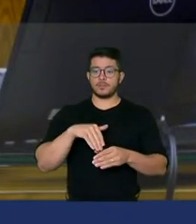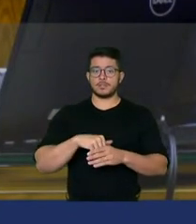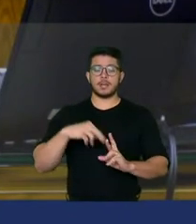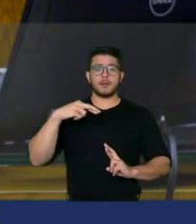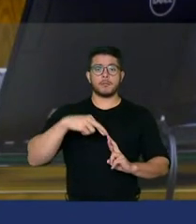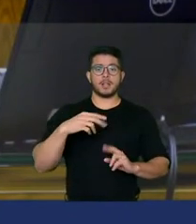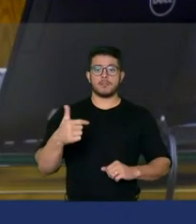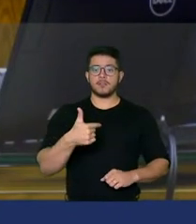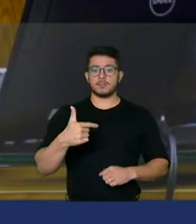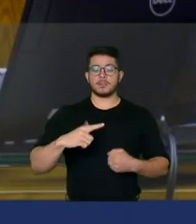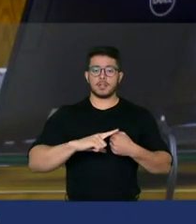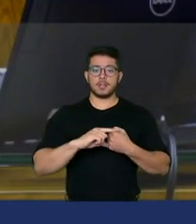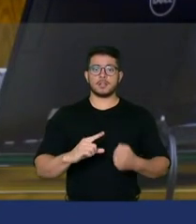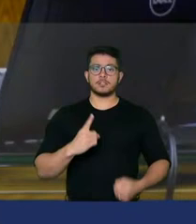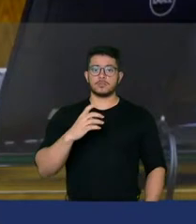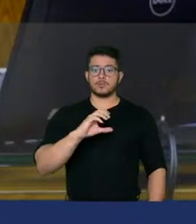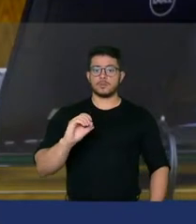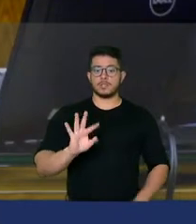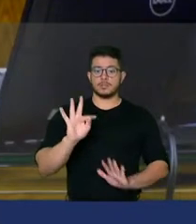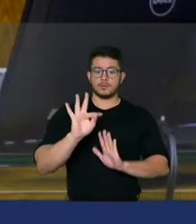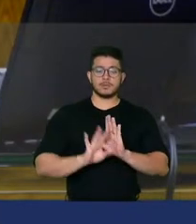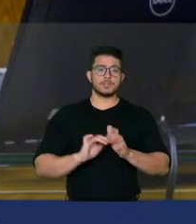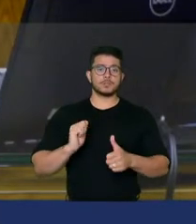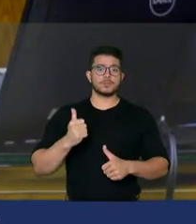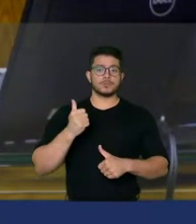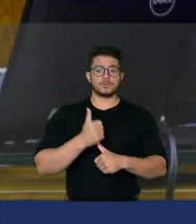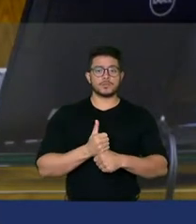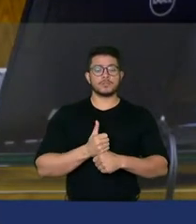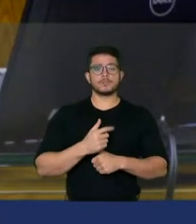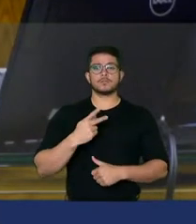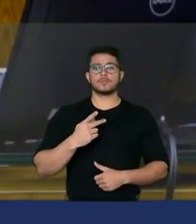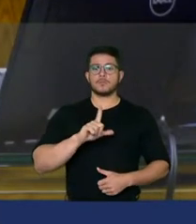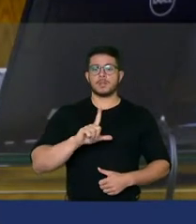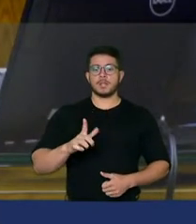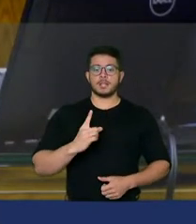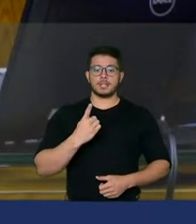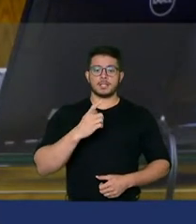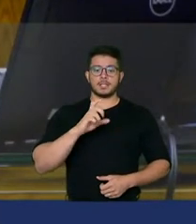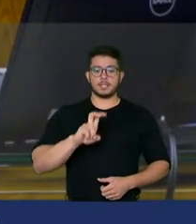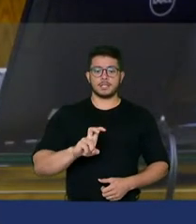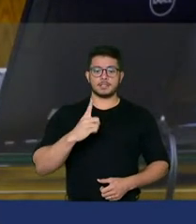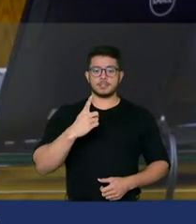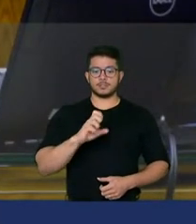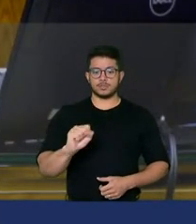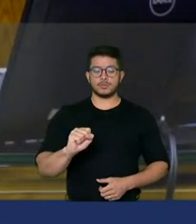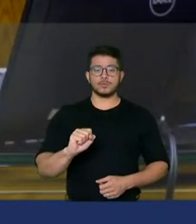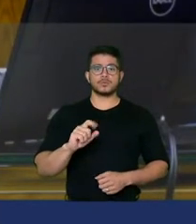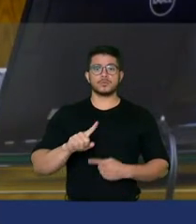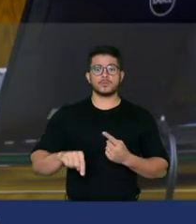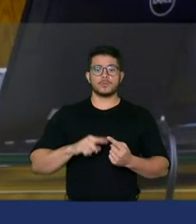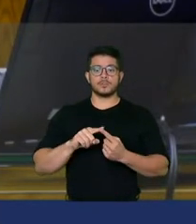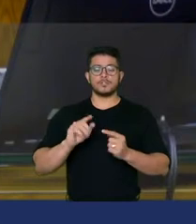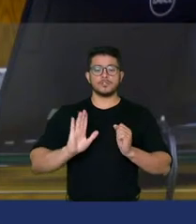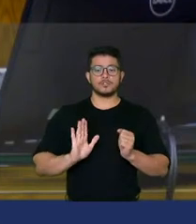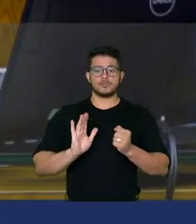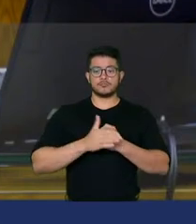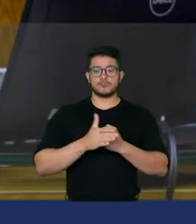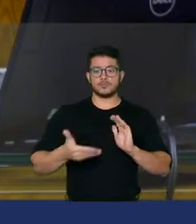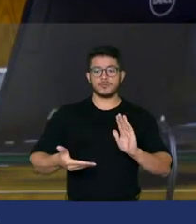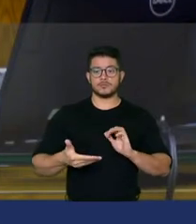ART. 161, INCISO I, VOTAÇÃO EM SEPARADO PARA O ART. 1° DO... AO PL N° 1518/2021 COM VISTAS A SUA SUPRESSÃO PARA ENCAMINHAR O REQUERIMENTO A